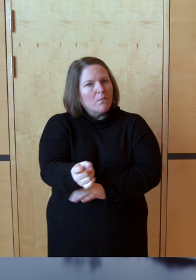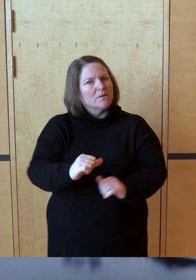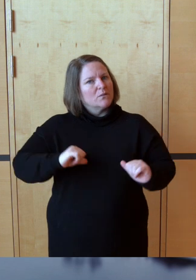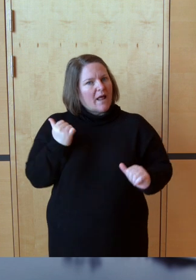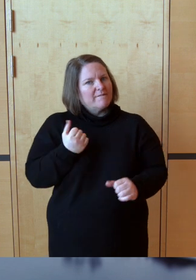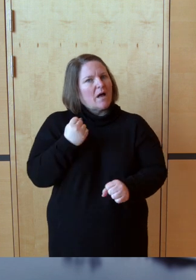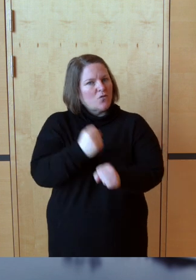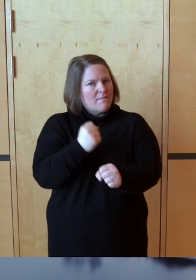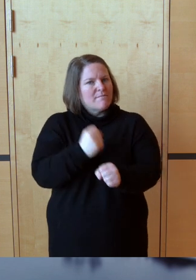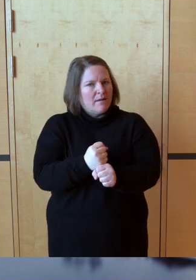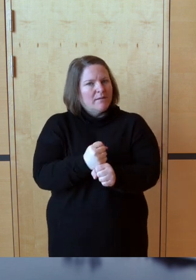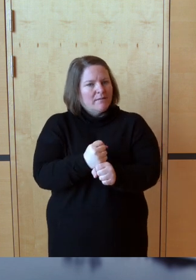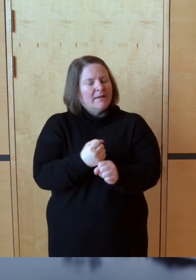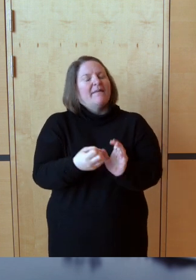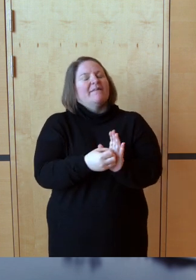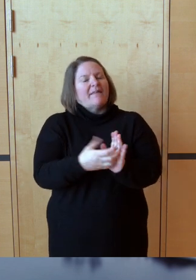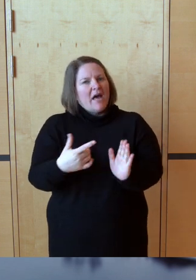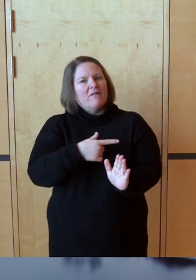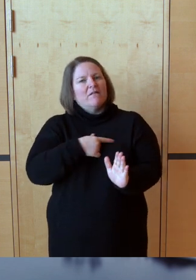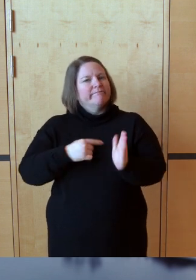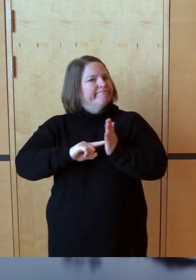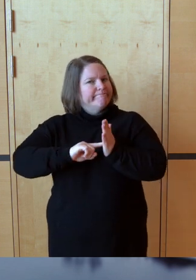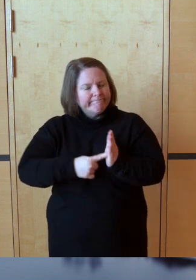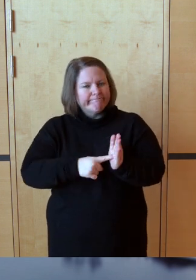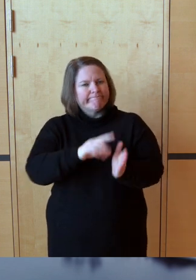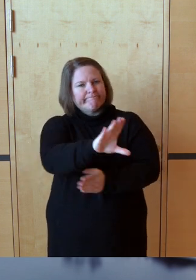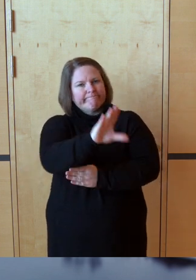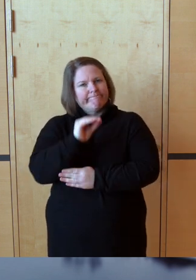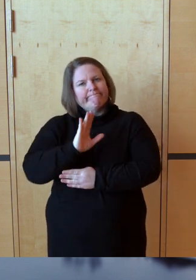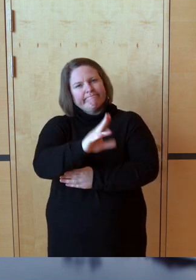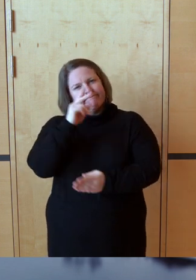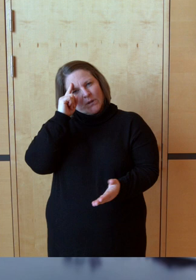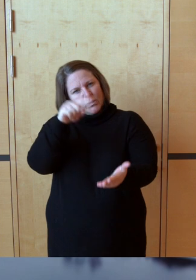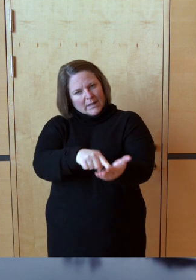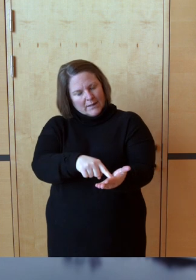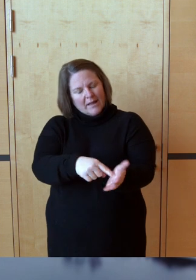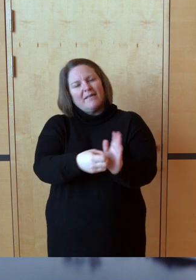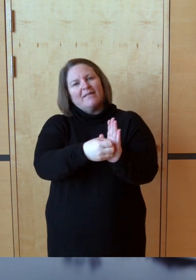Därför lägger vi stor vikt vid deras synpunkter